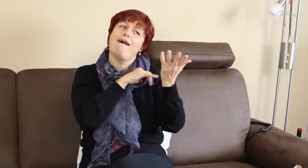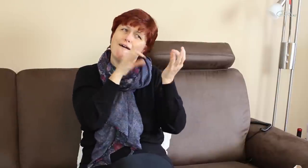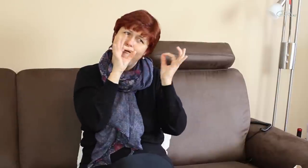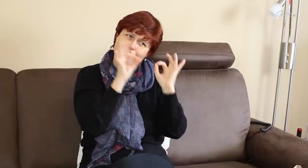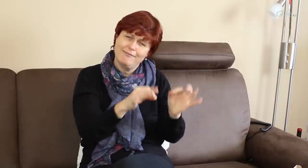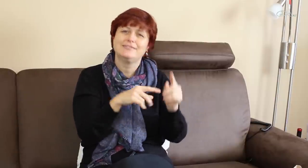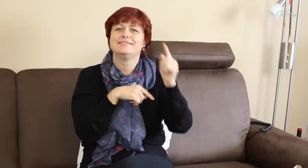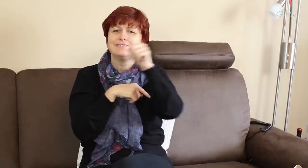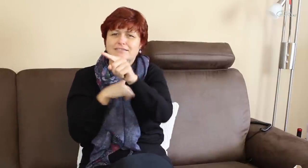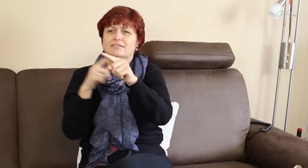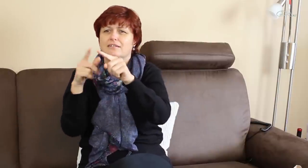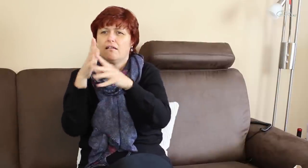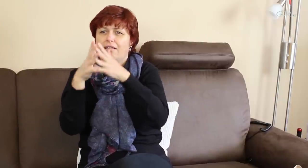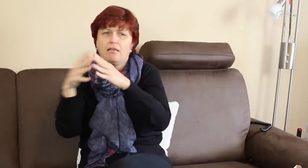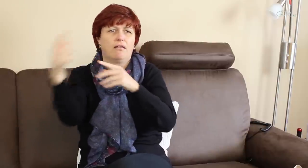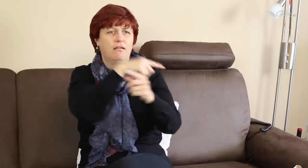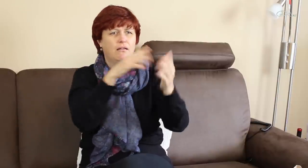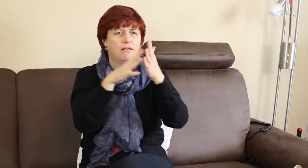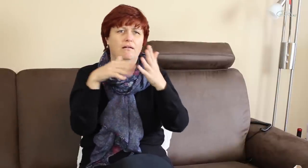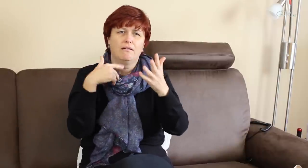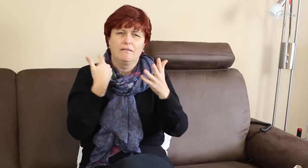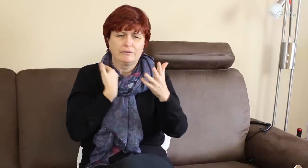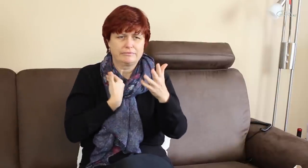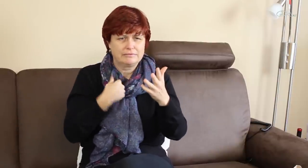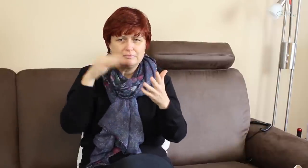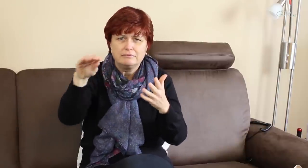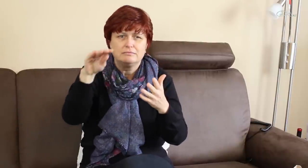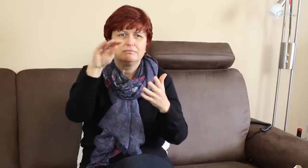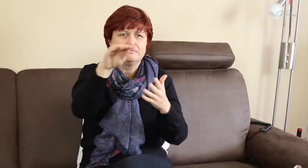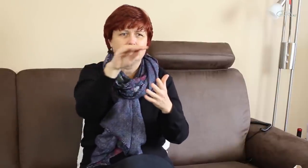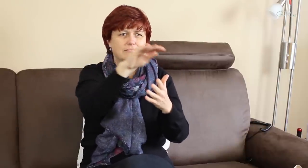Dann sagen sie mir das Thema und ich finde es oft auch interessant, aber dann gebärdet schon der nächste und ich bekomme wieder nichts mehr mit.